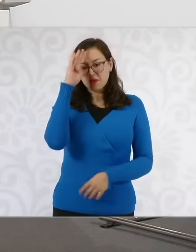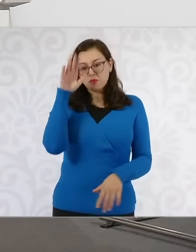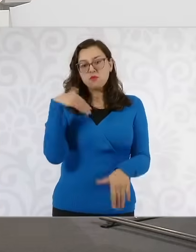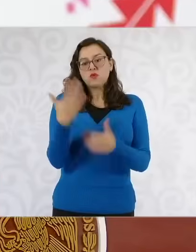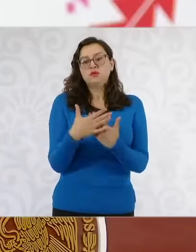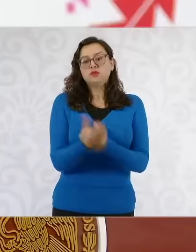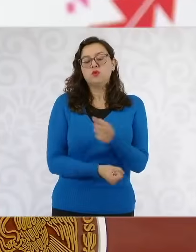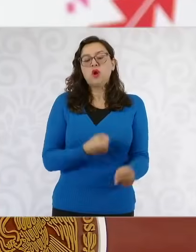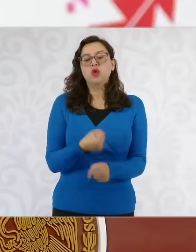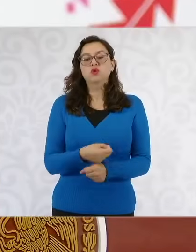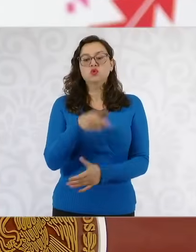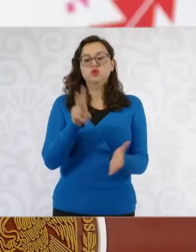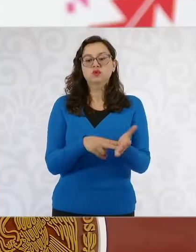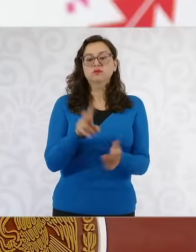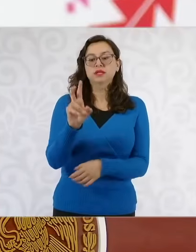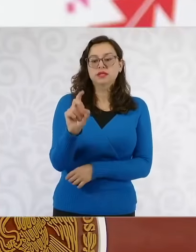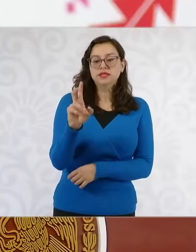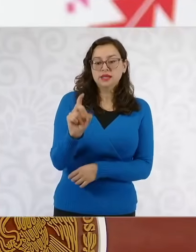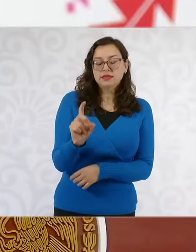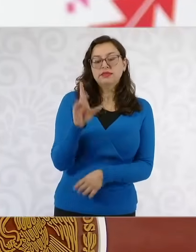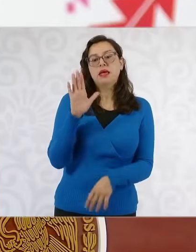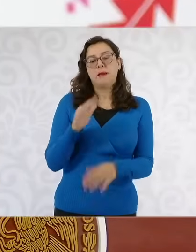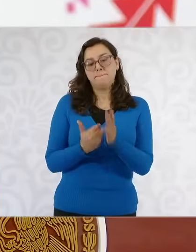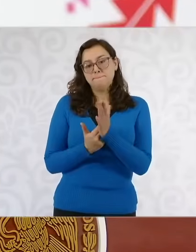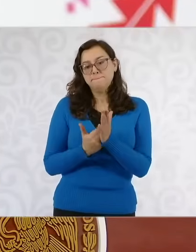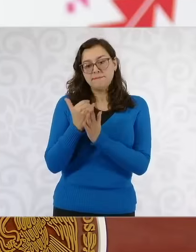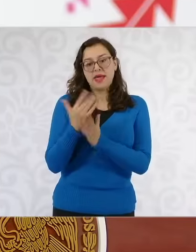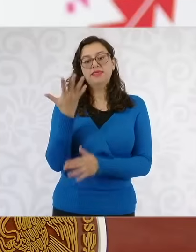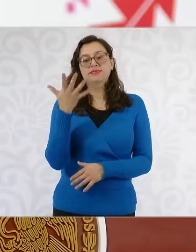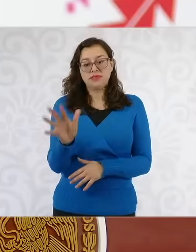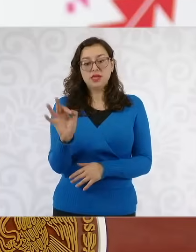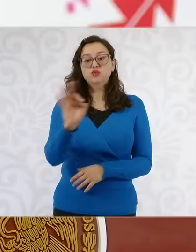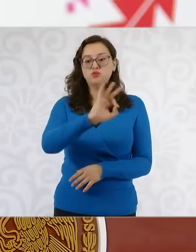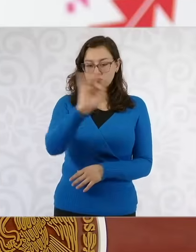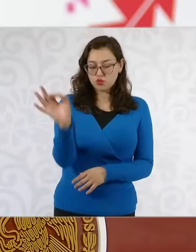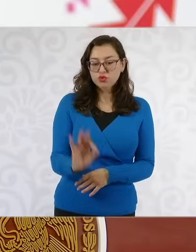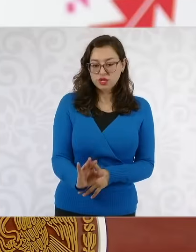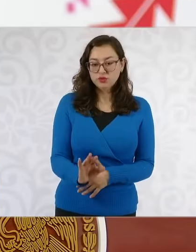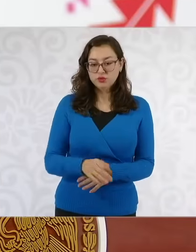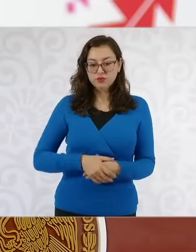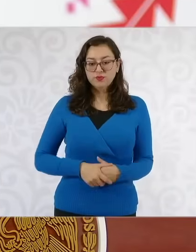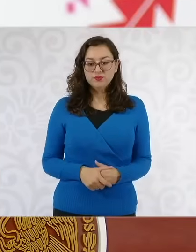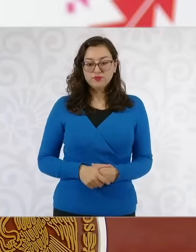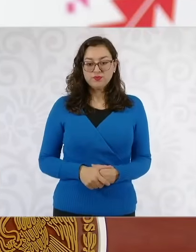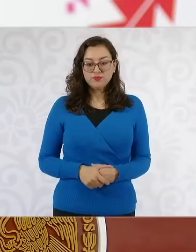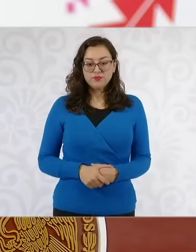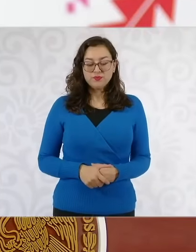de participación en el mercado nacional a través de esta estrategia comercial de la mano con el